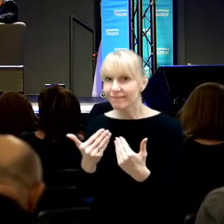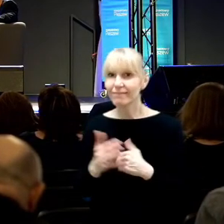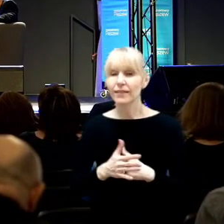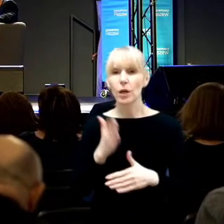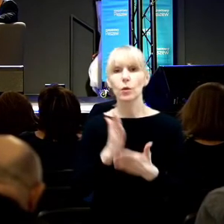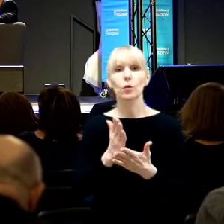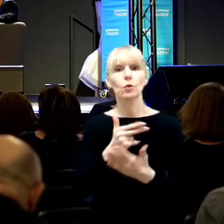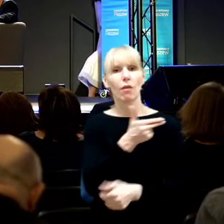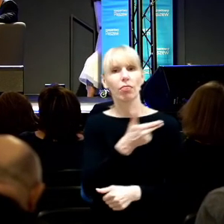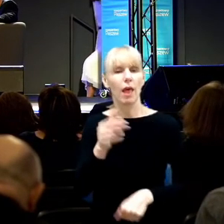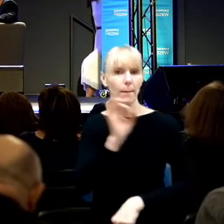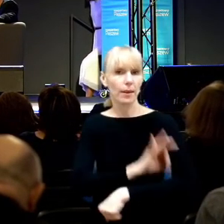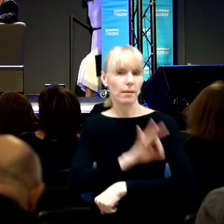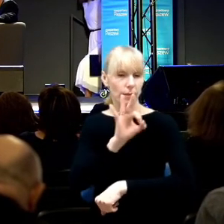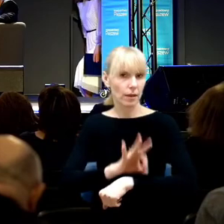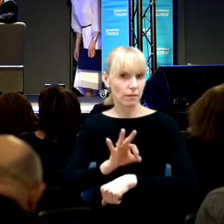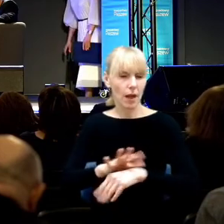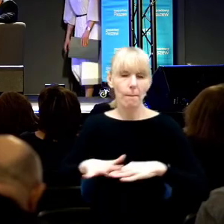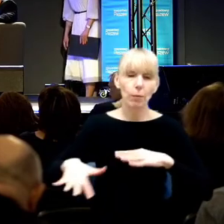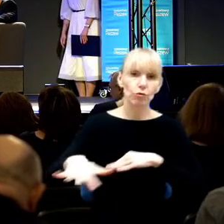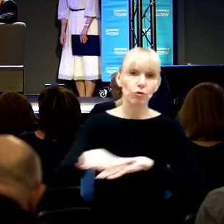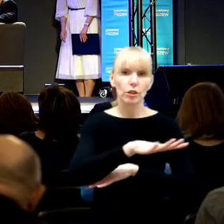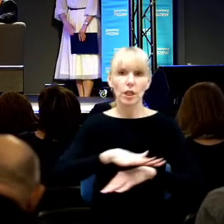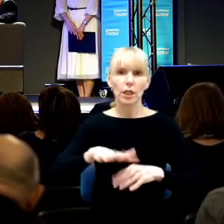i jakości w budownictwie w małych i średnich